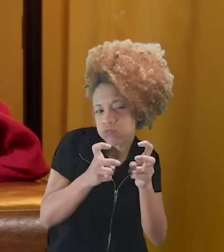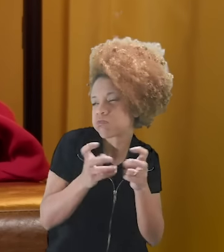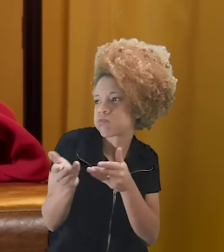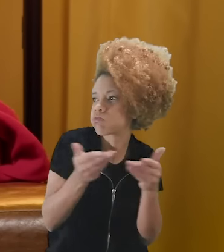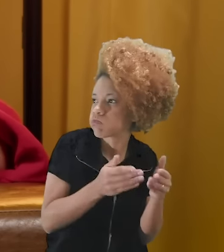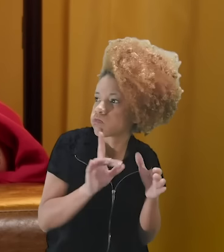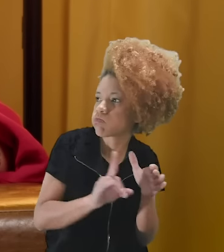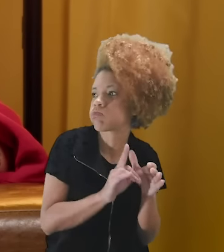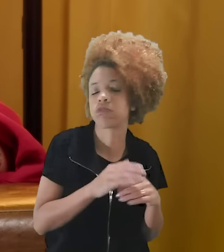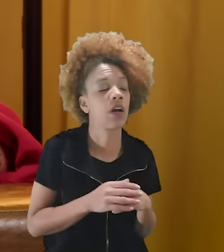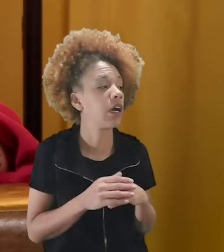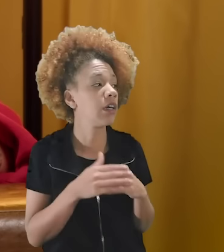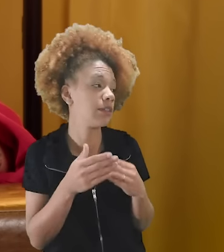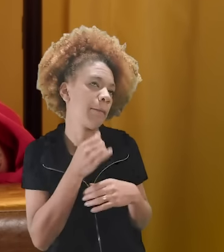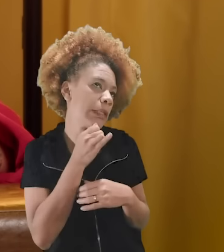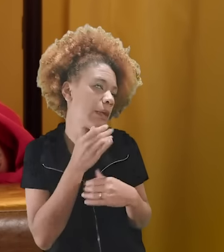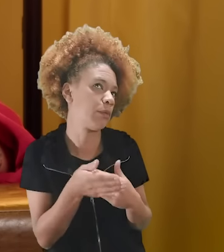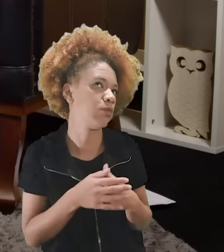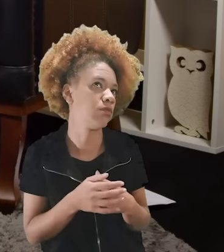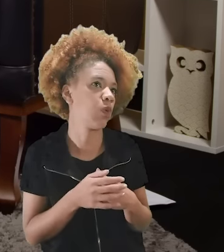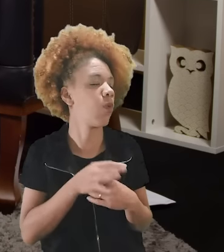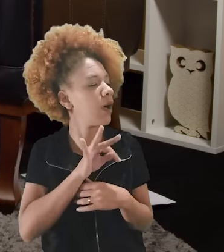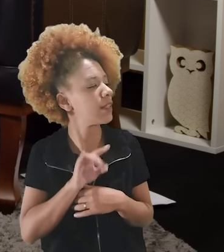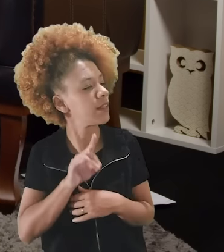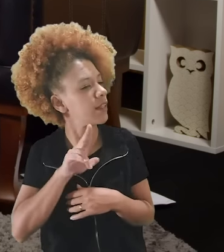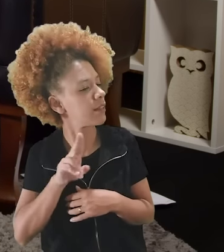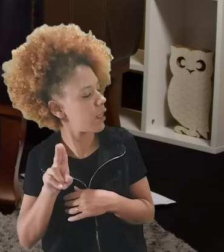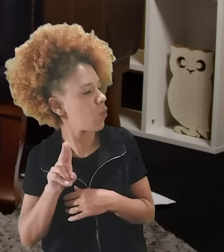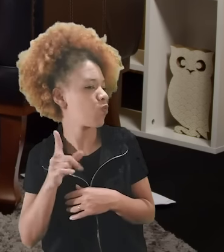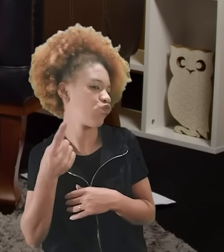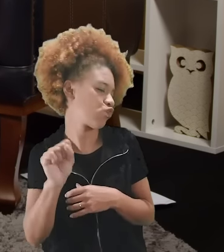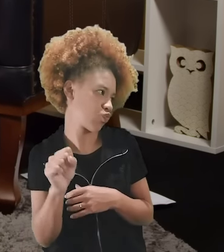te traga para outro time lá das Américas e esse cara por exemplo esse o Tadeu 18 cria esse cara